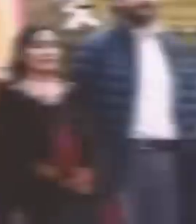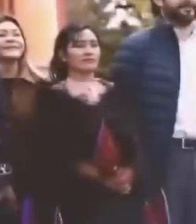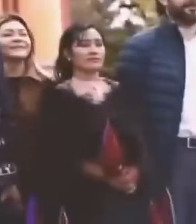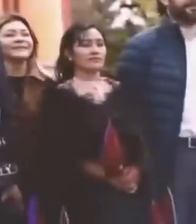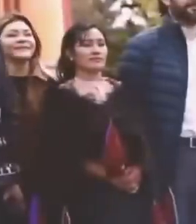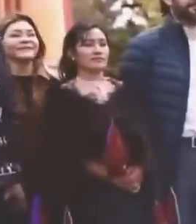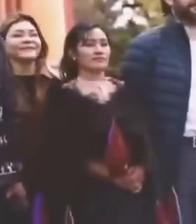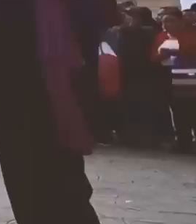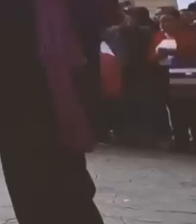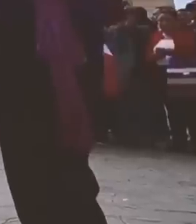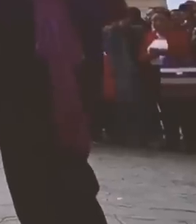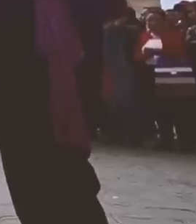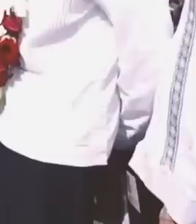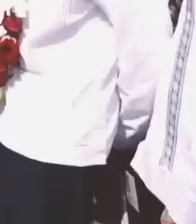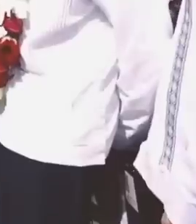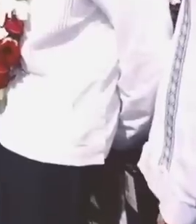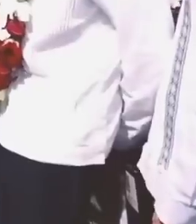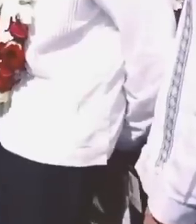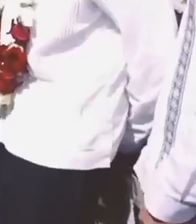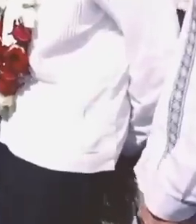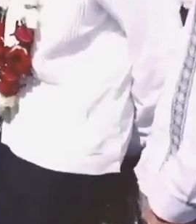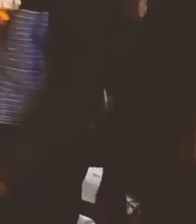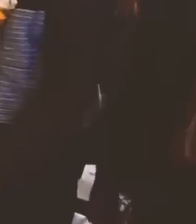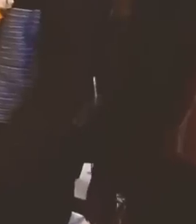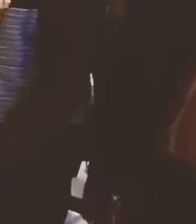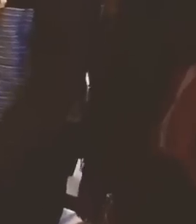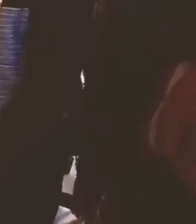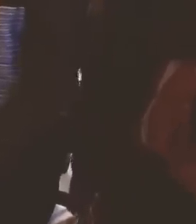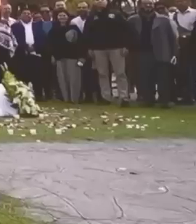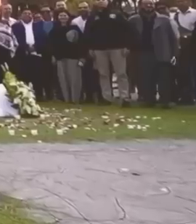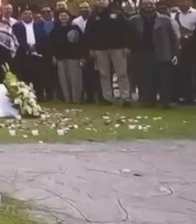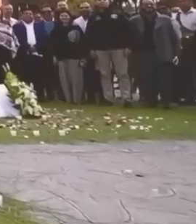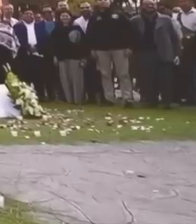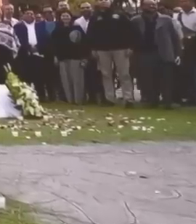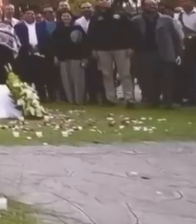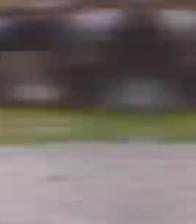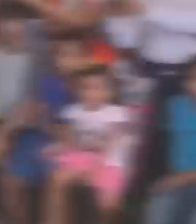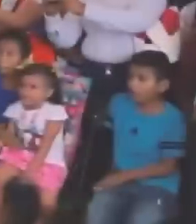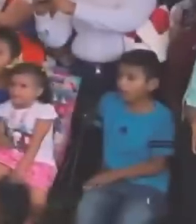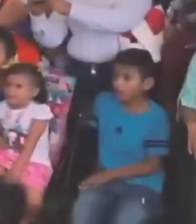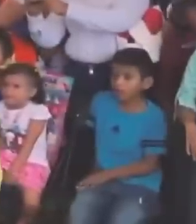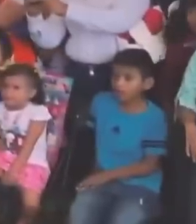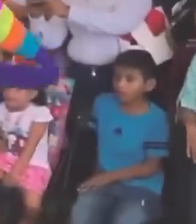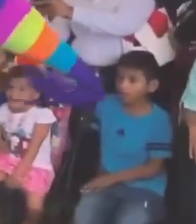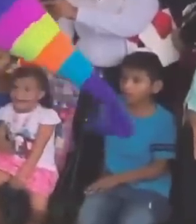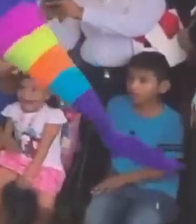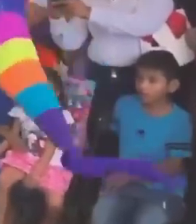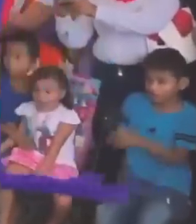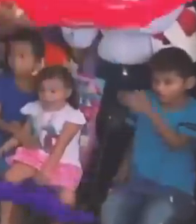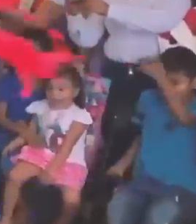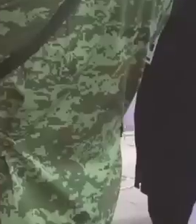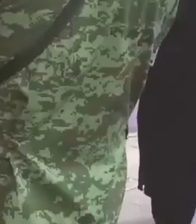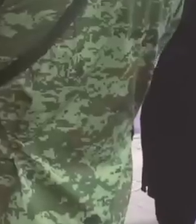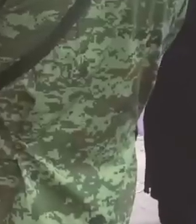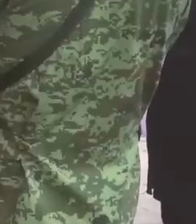para alcanzar la pacificación alrededor de 40 dependencias organismos del gobierno de México